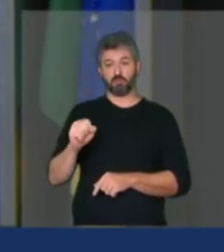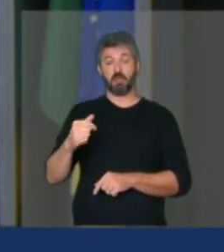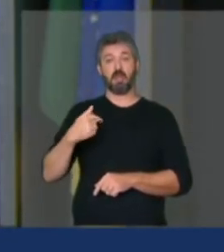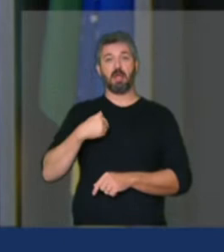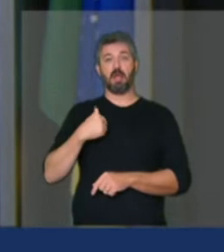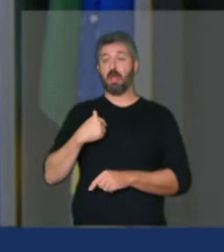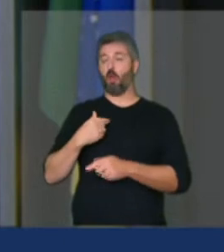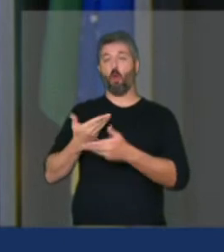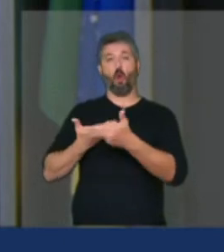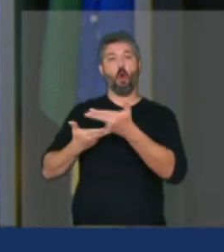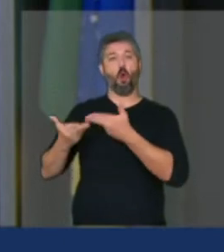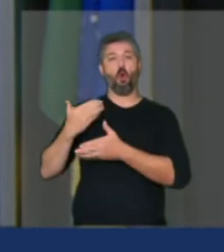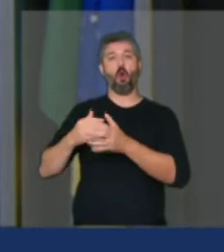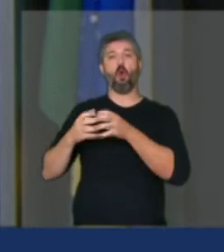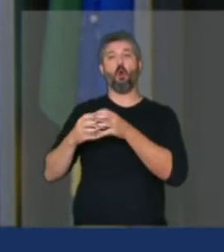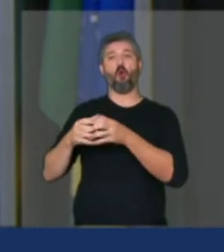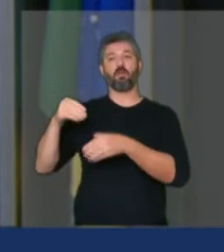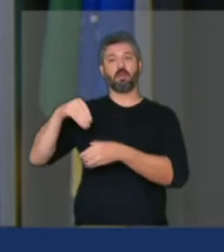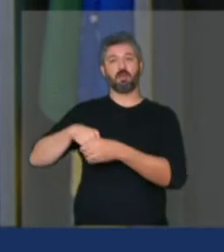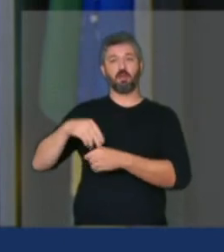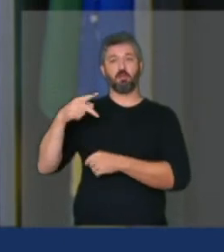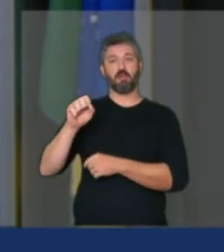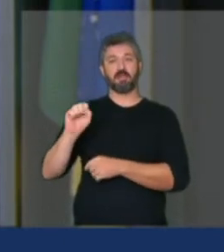QUE EU TIVE CONVÍVIO NO PARTIDO SOCIALISTA BRASILEIRO, MEU ÚNICO PARTIDO DE